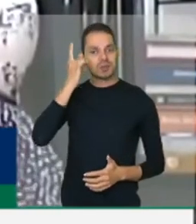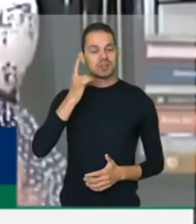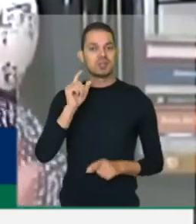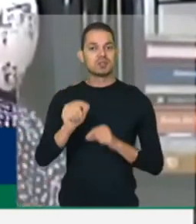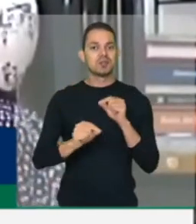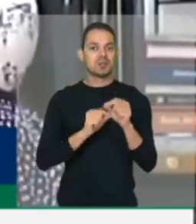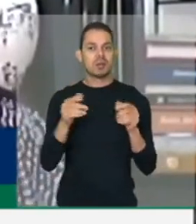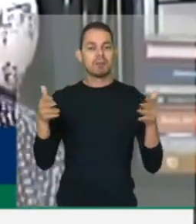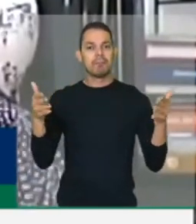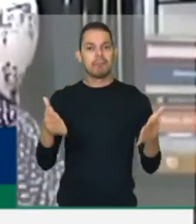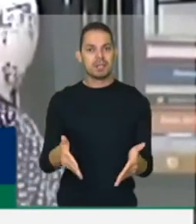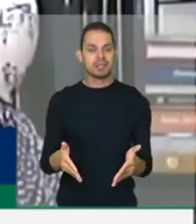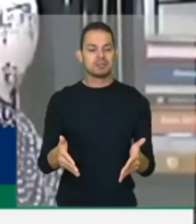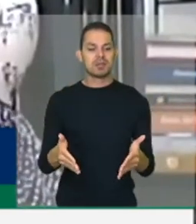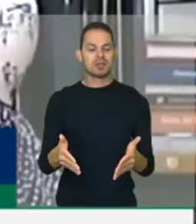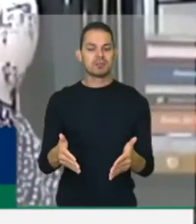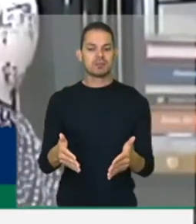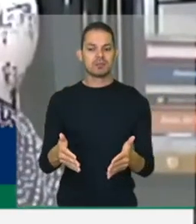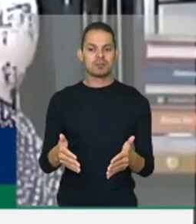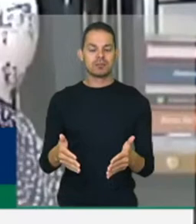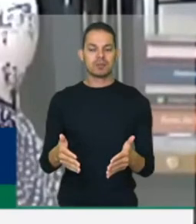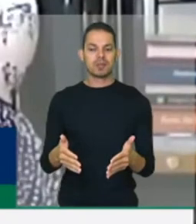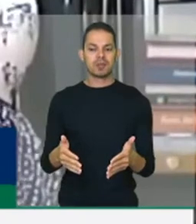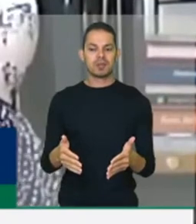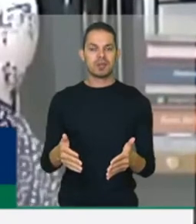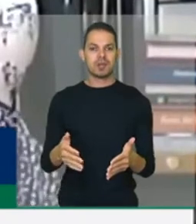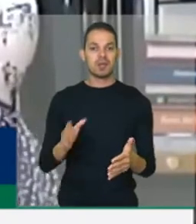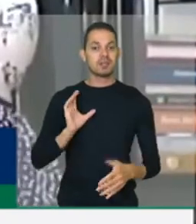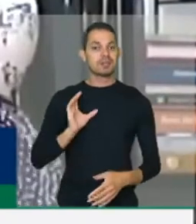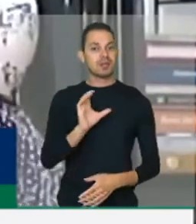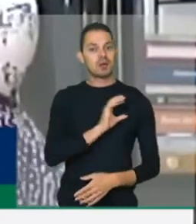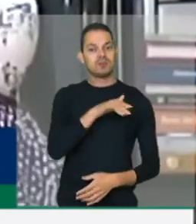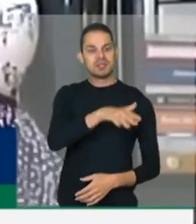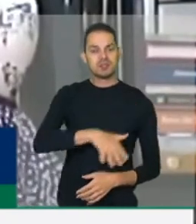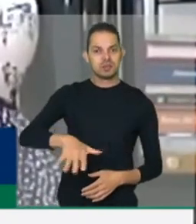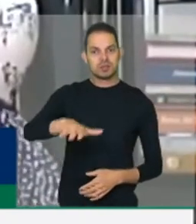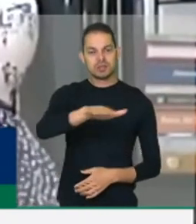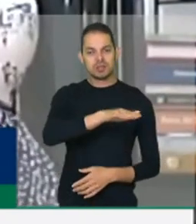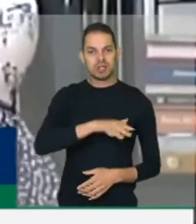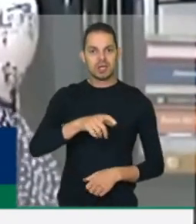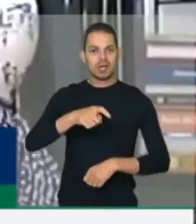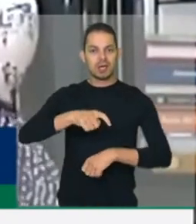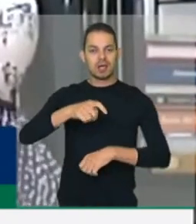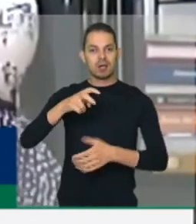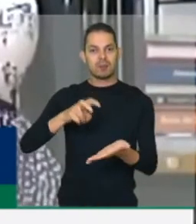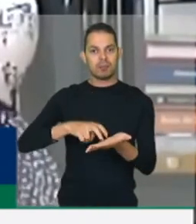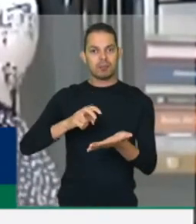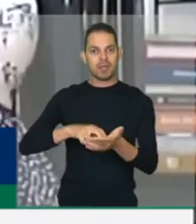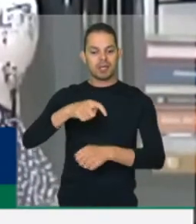DEPUTADOS E DEPUTADAS PARA PARTICIPAREM DA NOSSA COMISSÃO GERAL A PARTIR DAS DEZ HORAS COM A PRESENÇA DE ESPECIALISTAS, COM A PRESENÇA